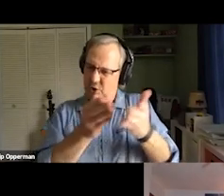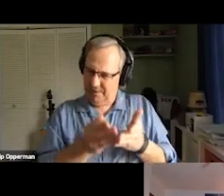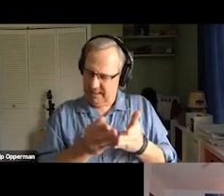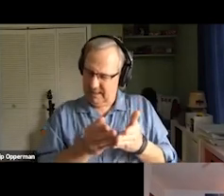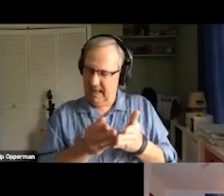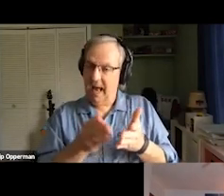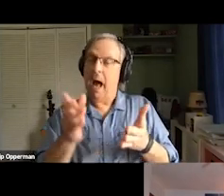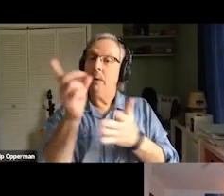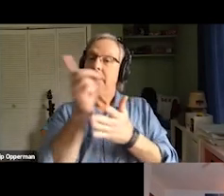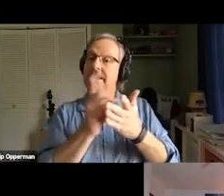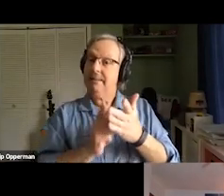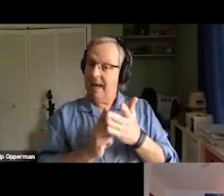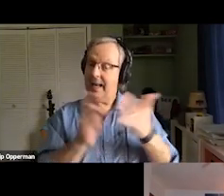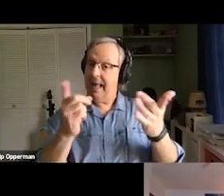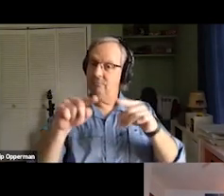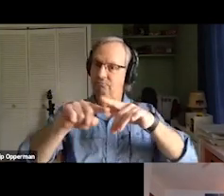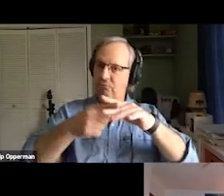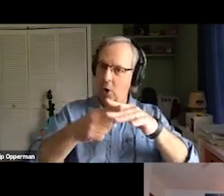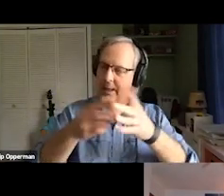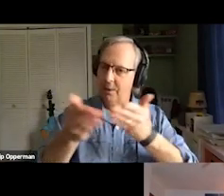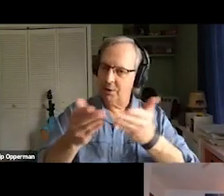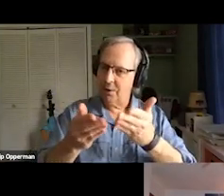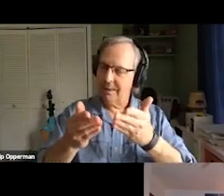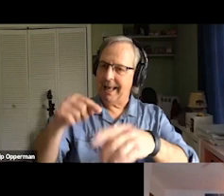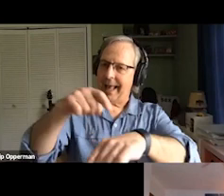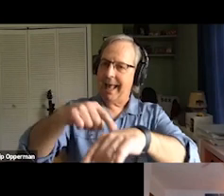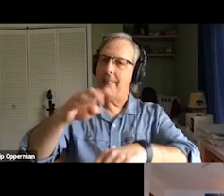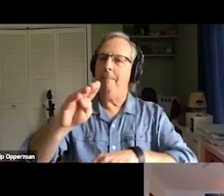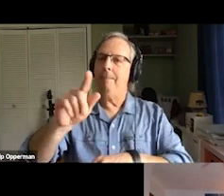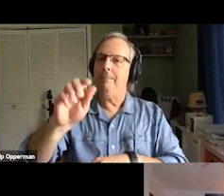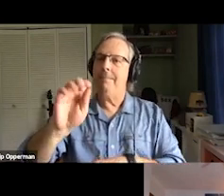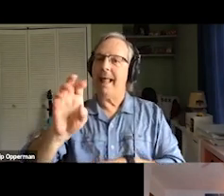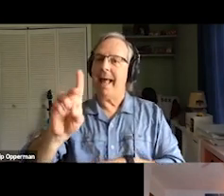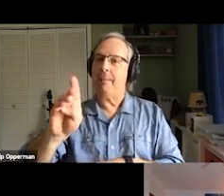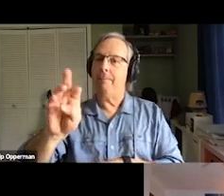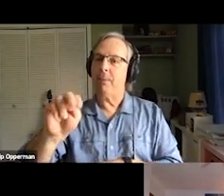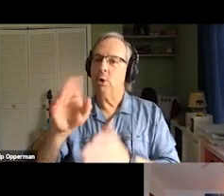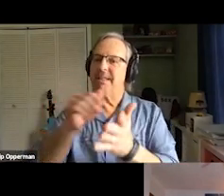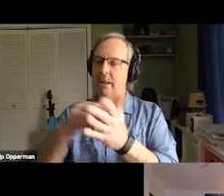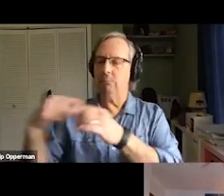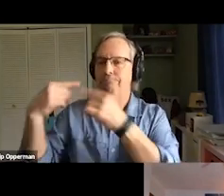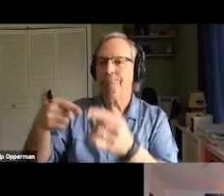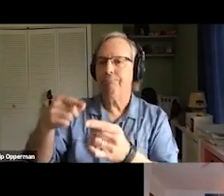desarrollo e implementación de los servicios en el Centro Blackburn desde 2017. Como proveedora médica,